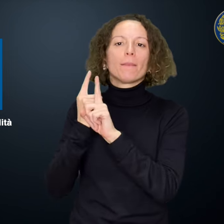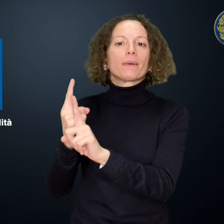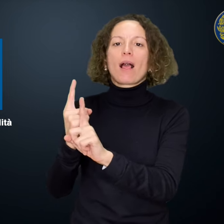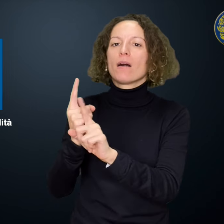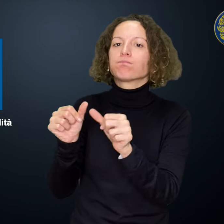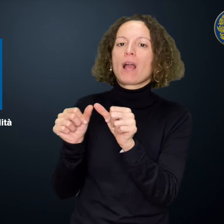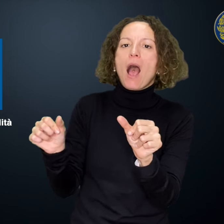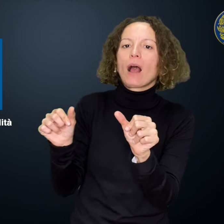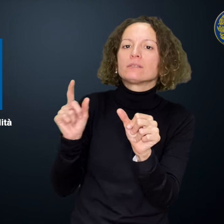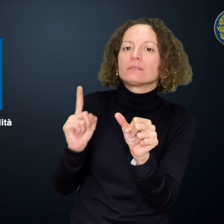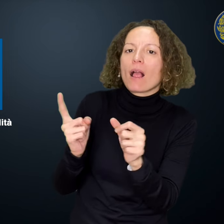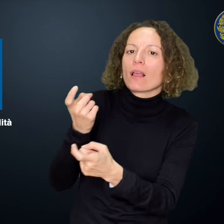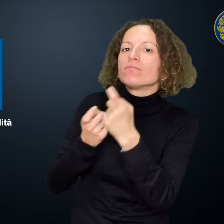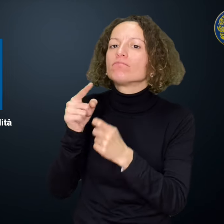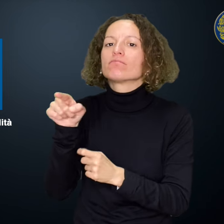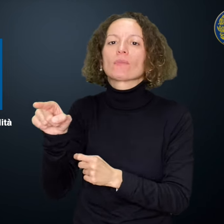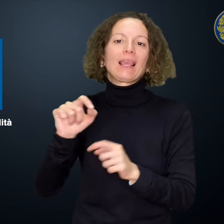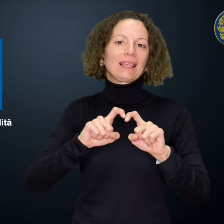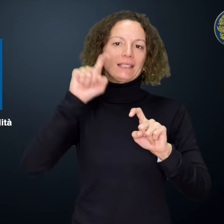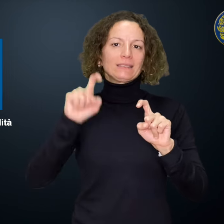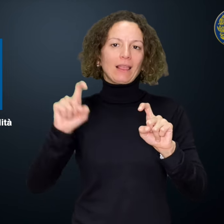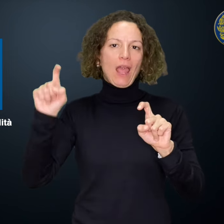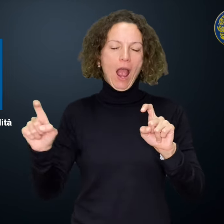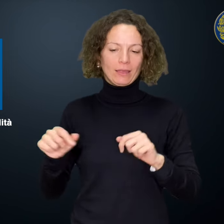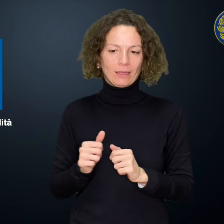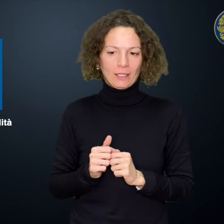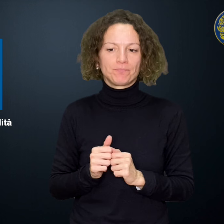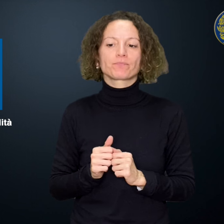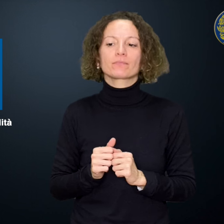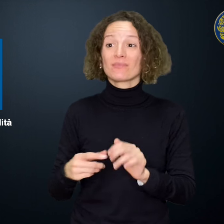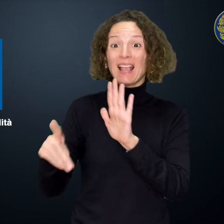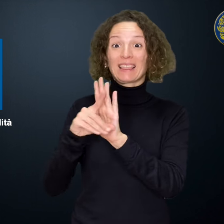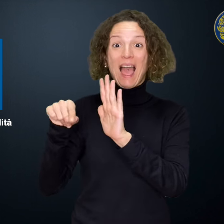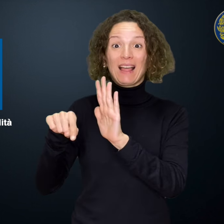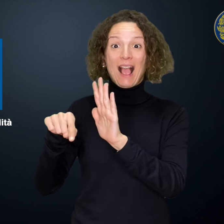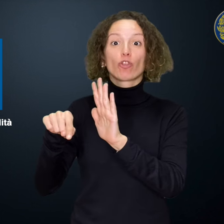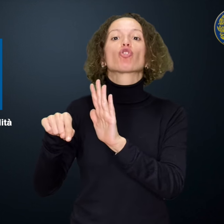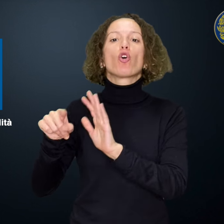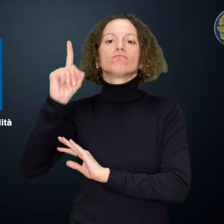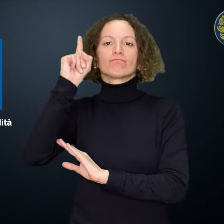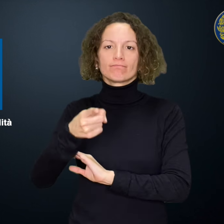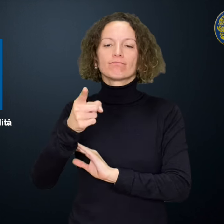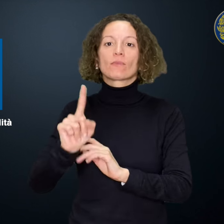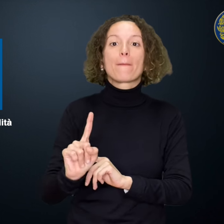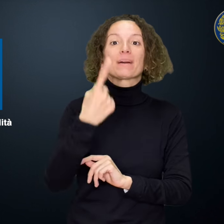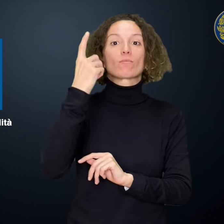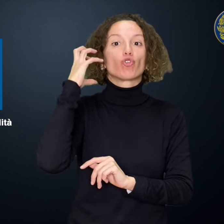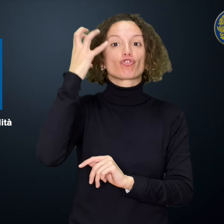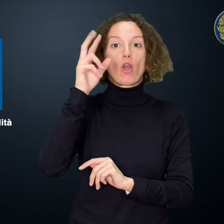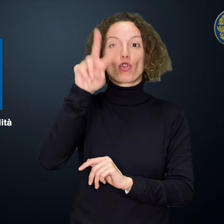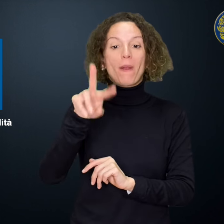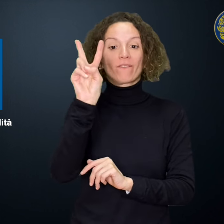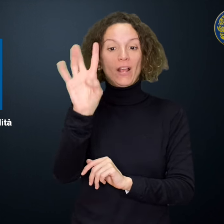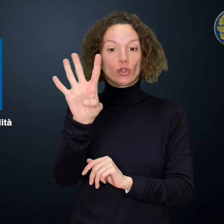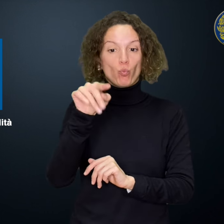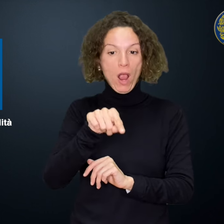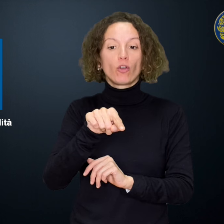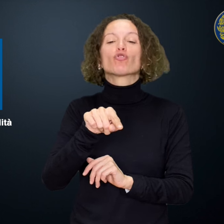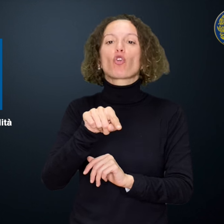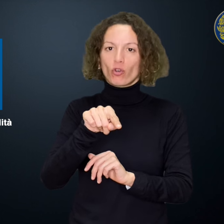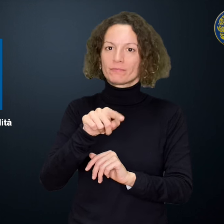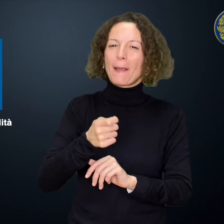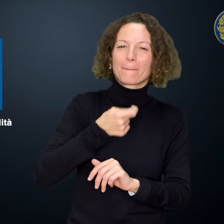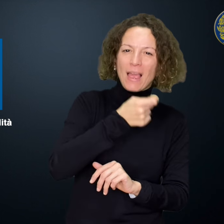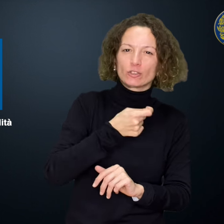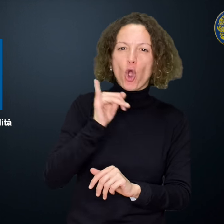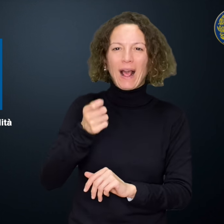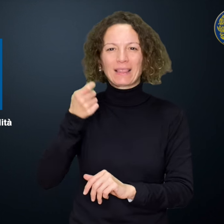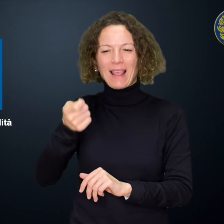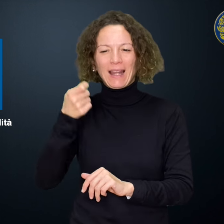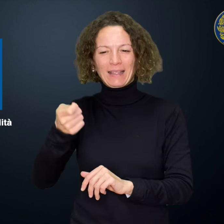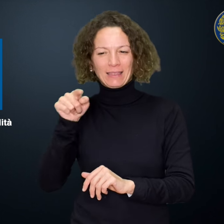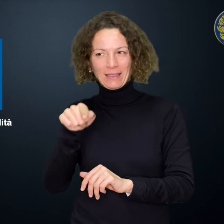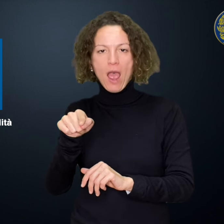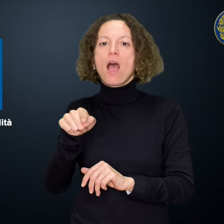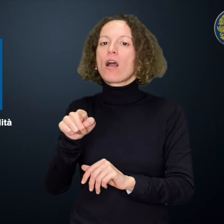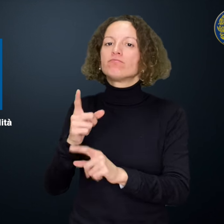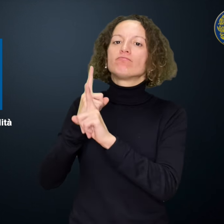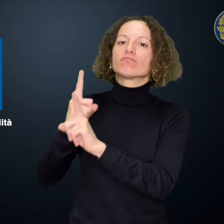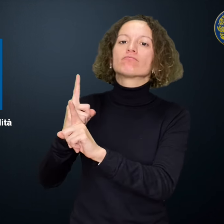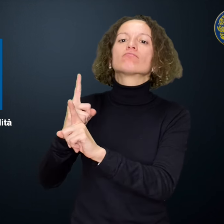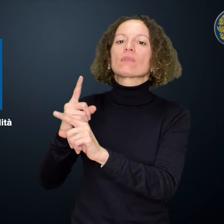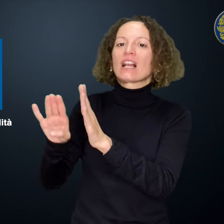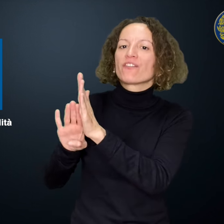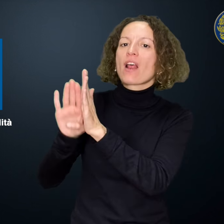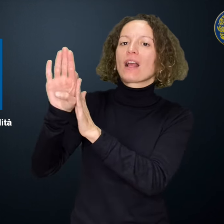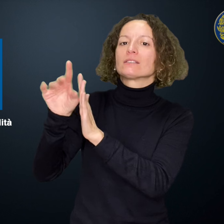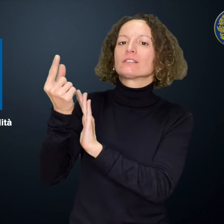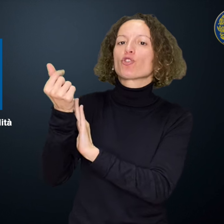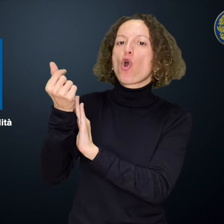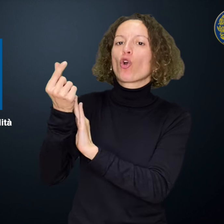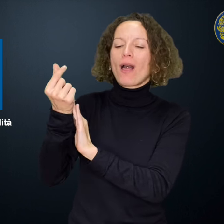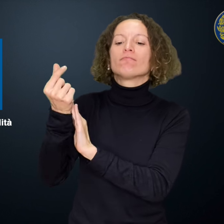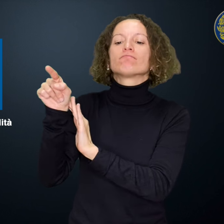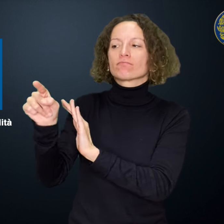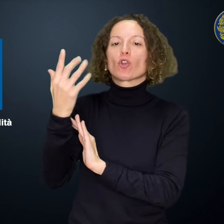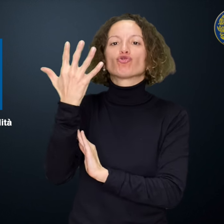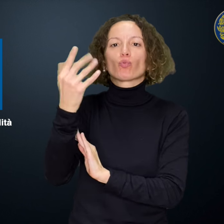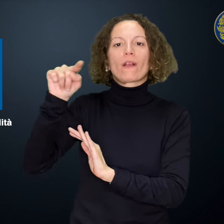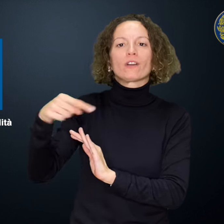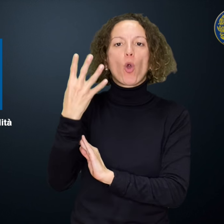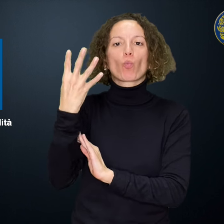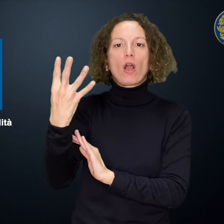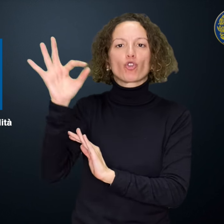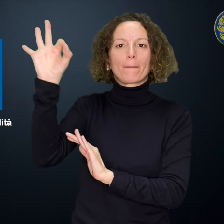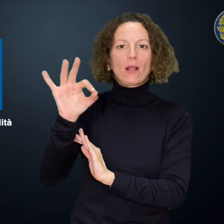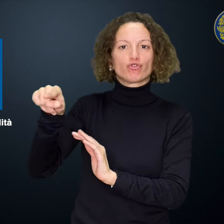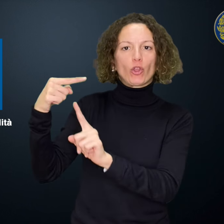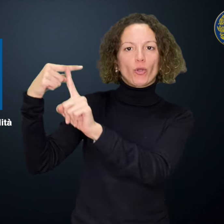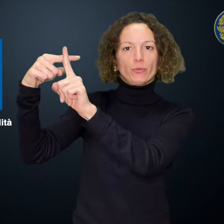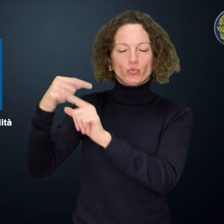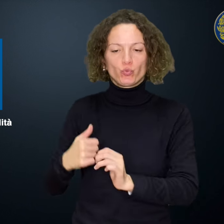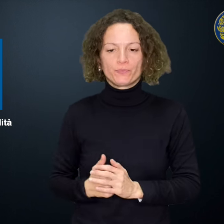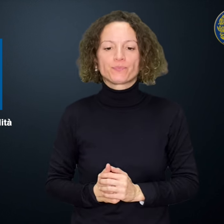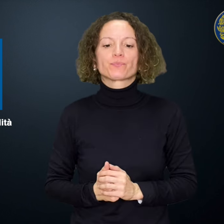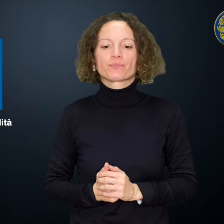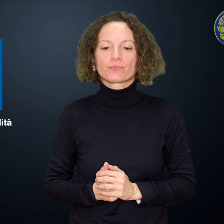basandosi sulle rilevazioni Istat. Tale Decreto dispone a partire dal 1 gennaio 2024 un adeguamento delle pensioni all'inflazione pari a +5.4%